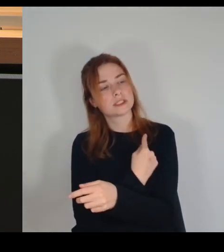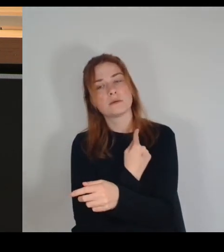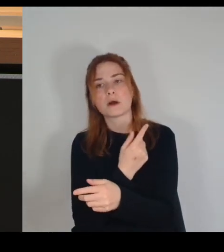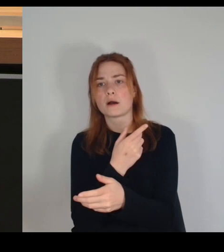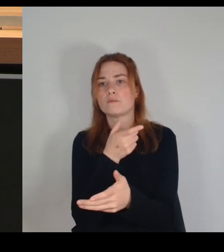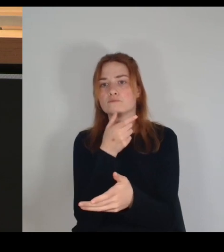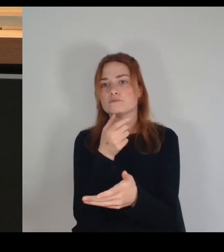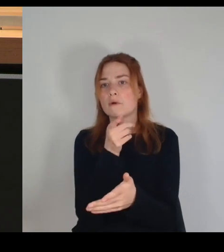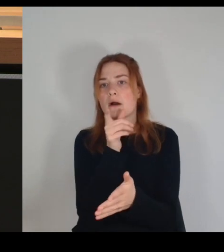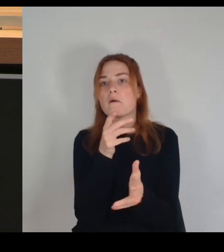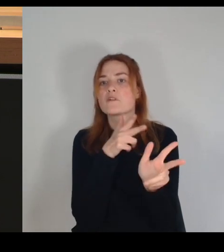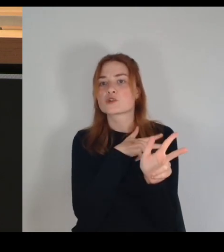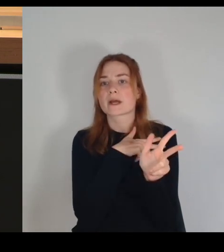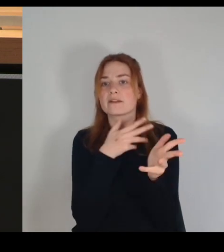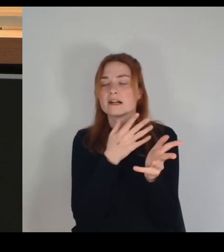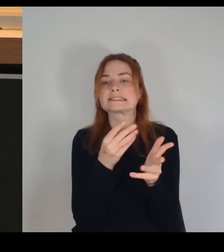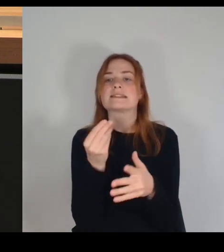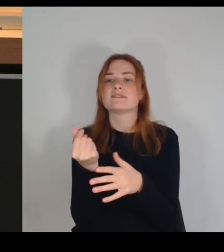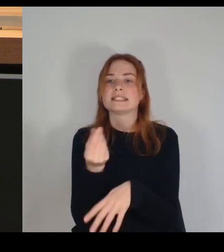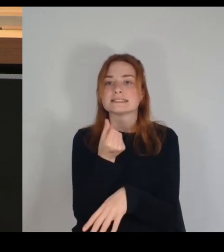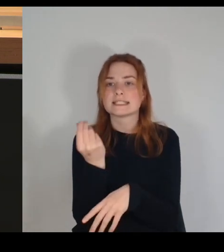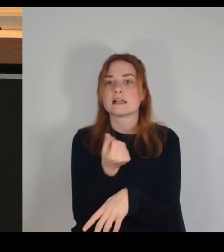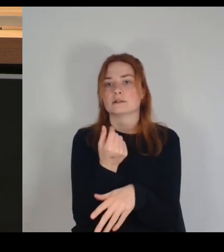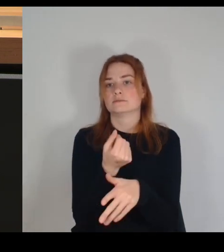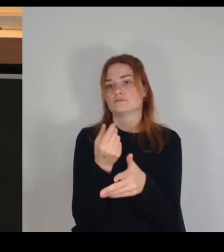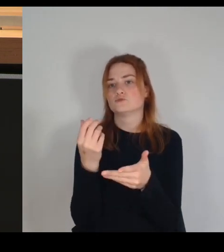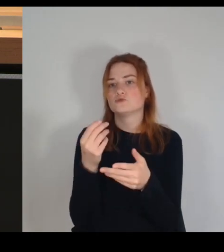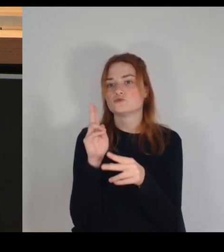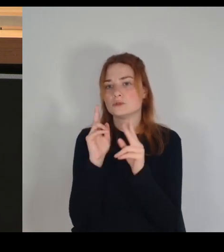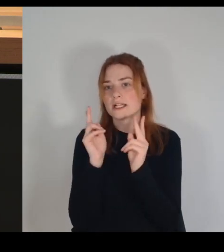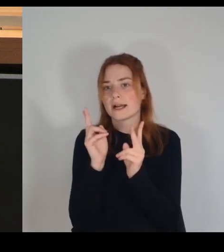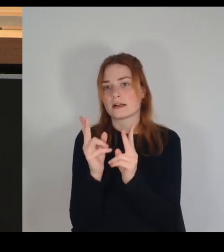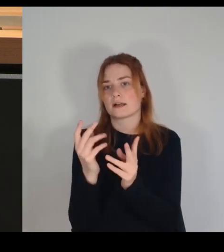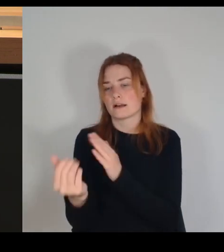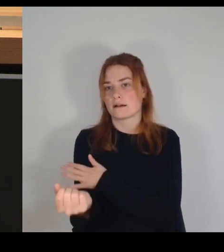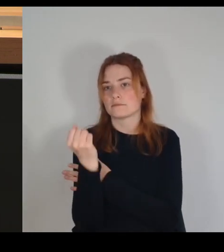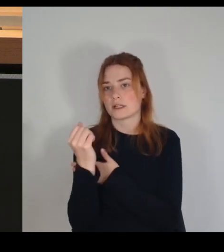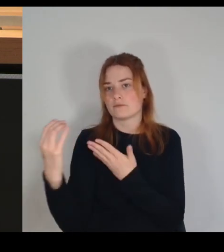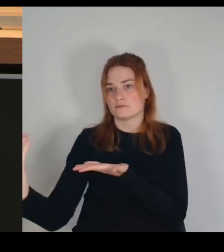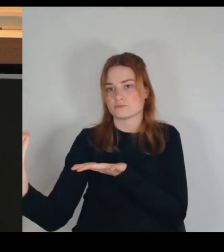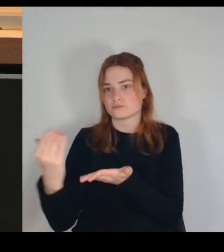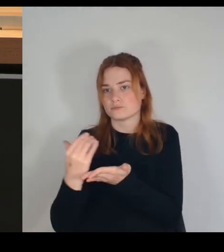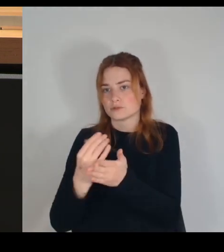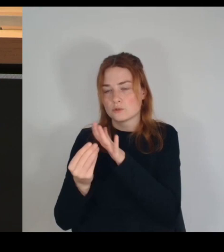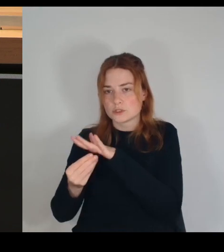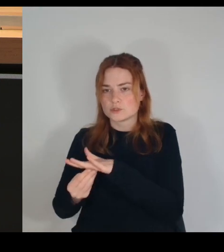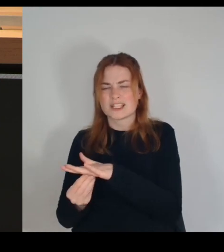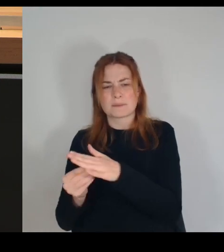Woher das Geld das zusätzliche Geld kommen soll, bei der, bei den bekanntlich klammen Kassen, bleibt hier offen.